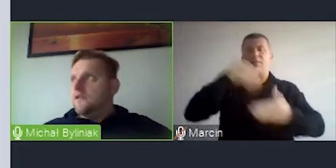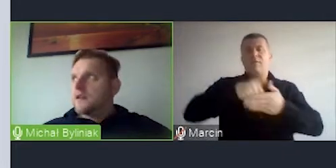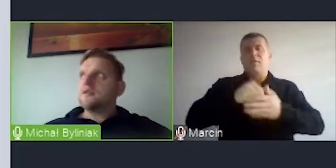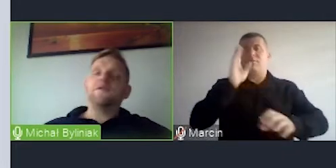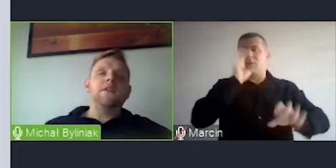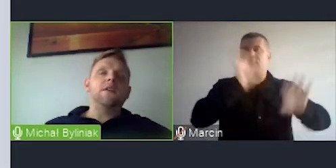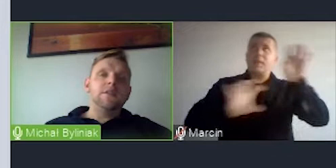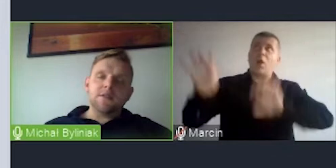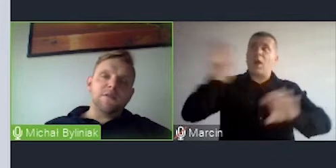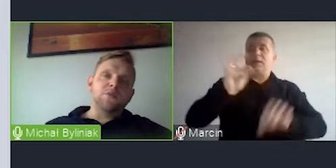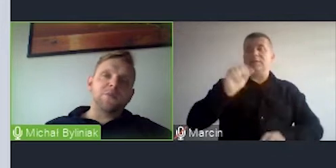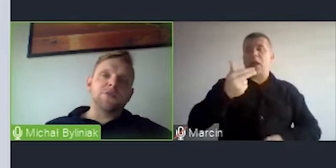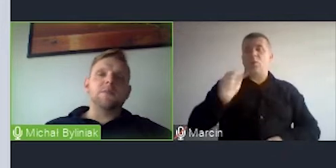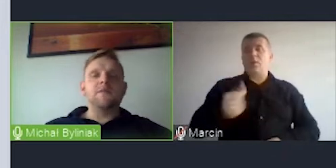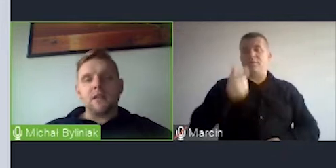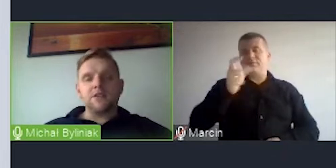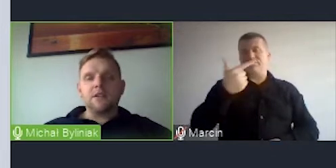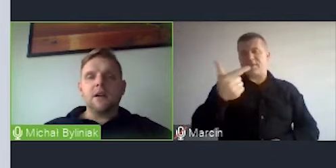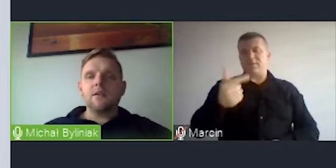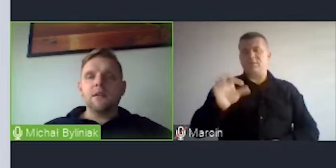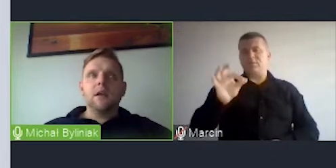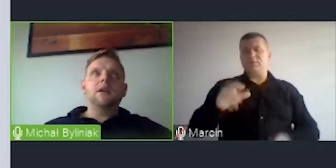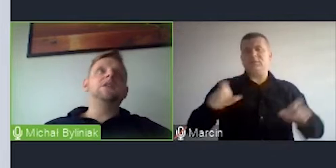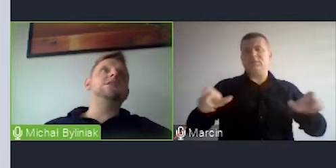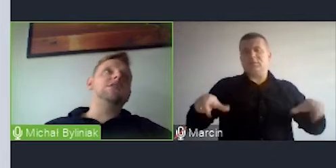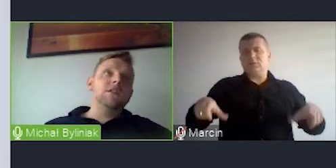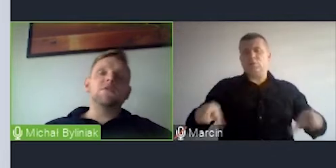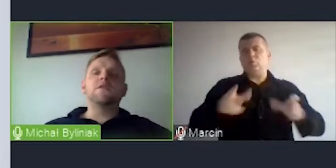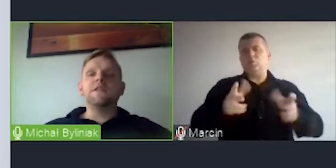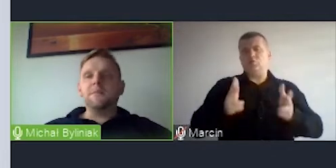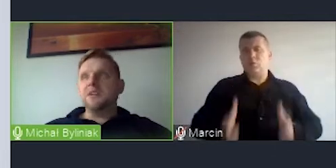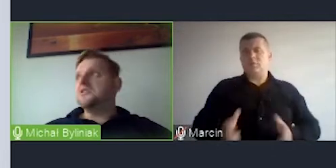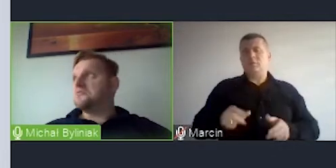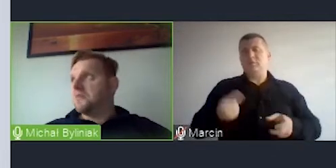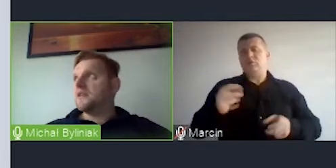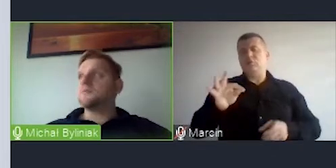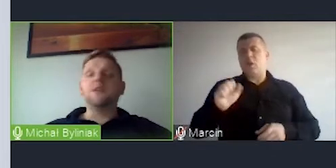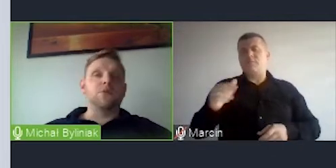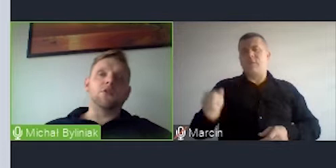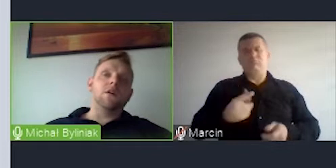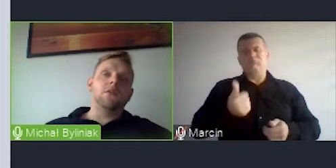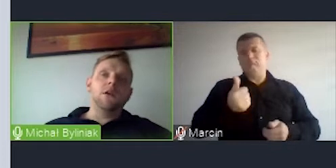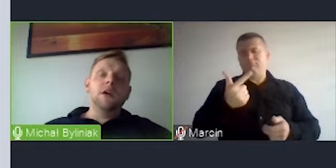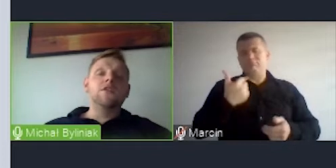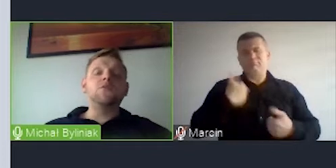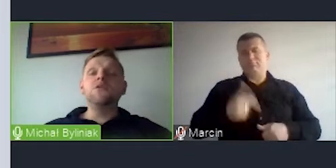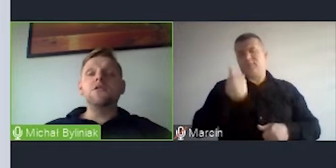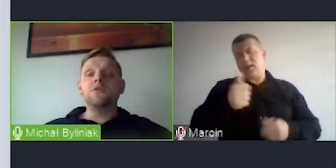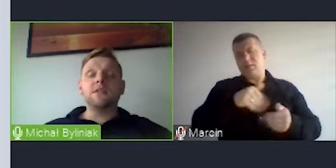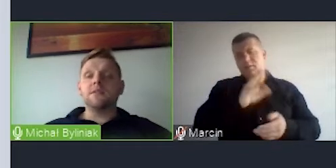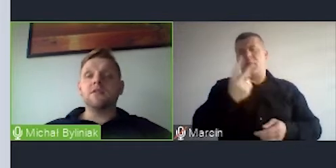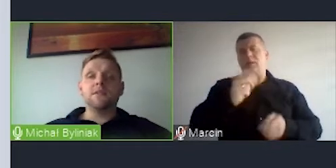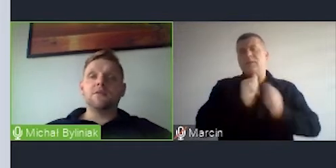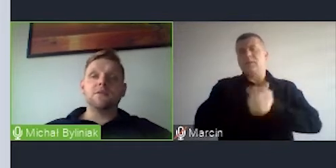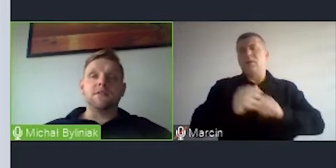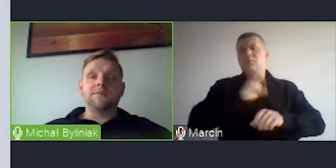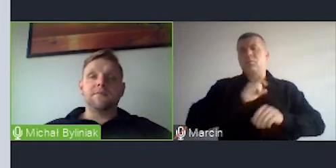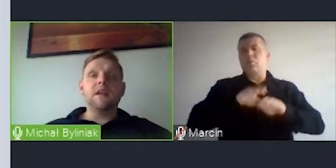i dwie sofy nie są wam już potrzebne, wystarczy jedna i chcecie jedną sofę zamienić powiedzmy na biurko, to musicie uzyskać zgodę instytucji.